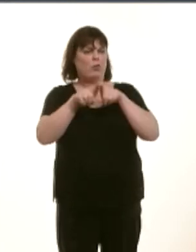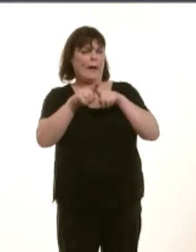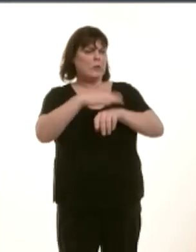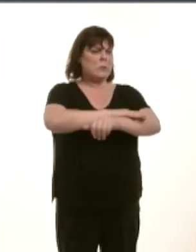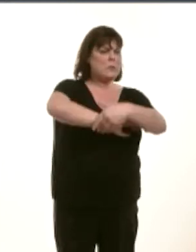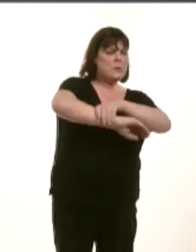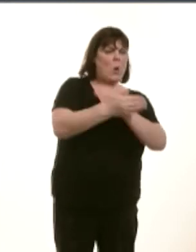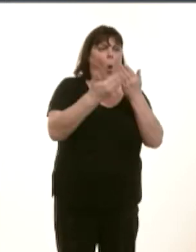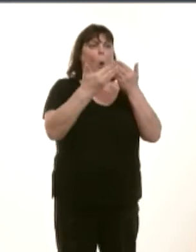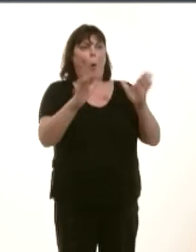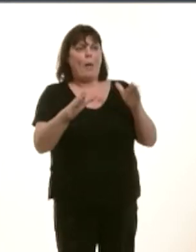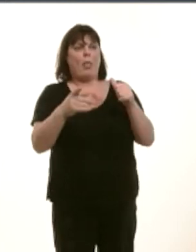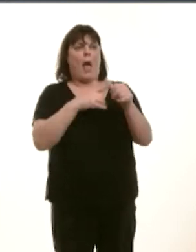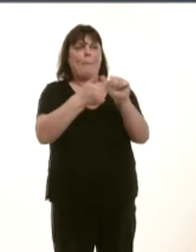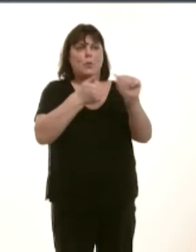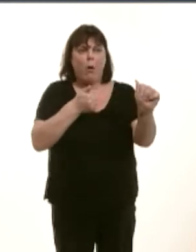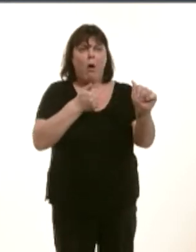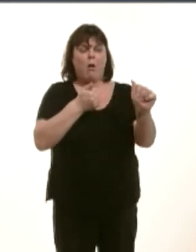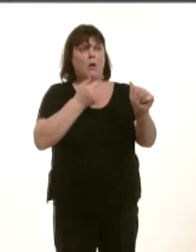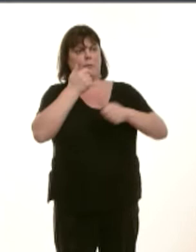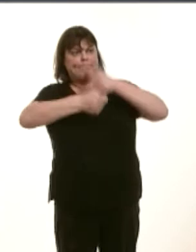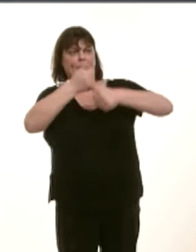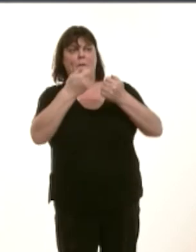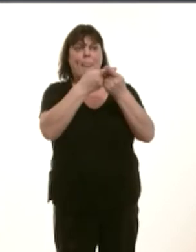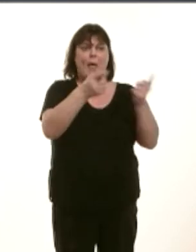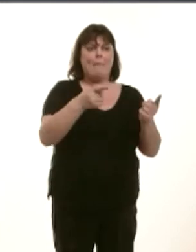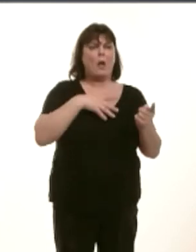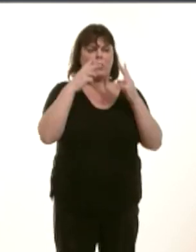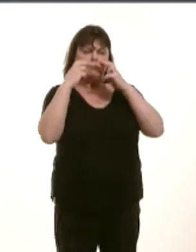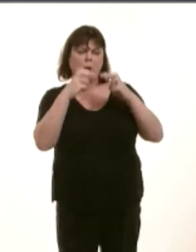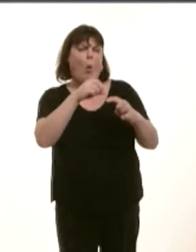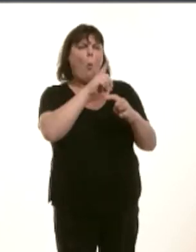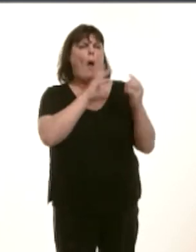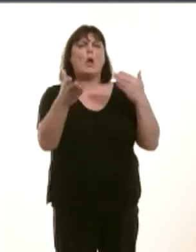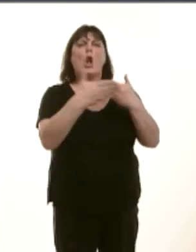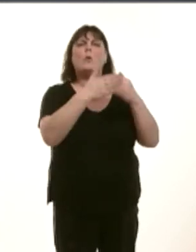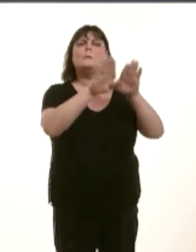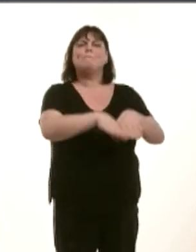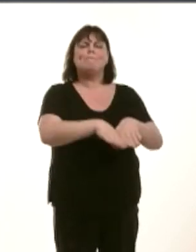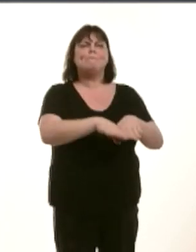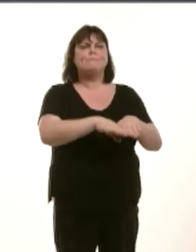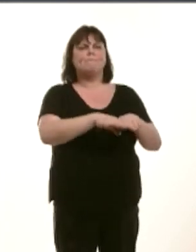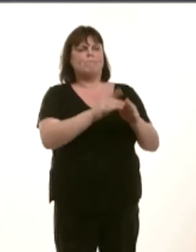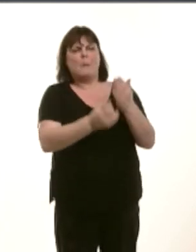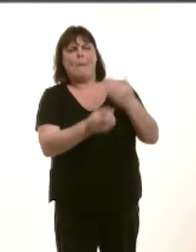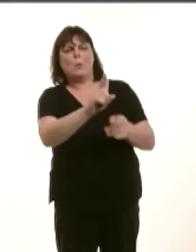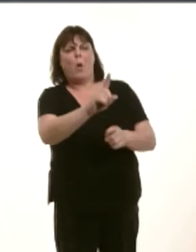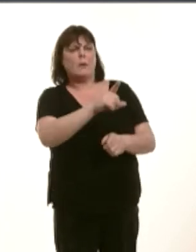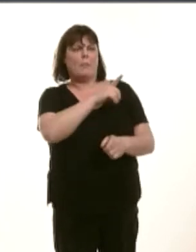aeth oíi le efoír ymdrechion bryd hynny? Mae hwn yn safle, wrth gwrs, sydd wedi derbyn arian sylweddol gan Lywodraethau yn y gorffennol. A wnaiff o roi addewid y bydd y Llywodraeth